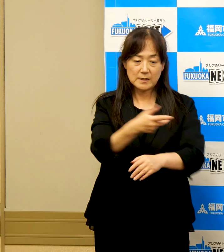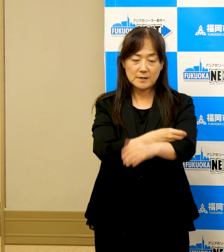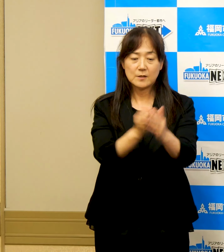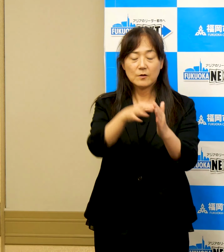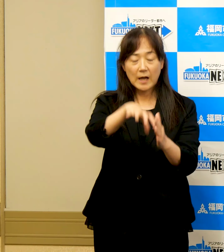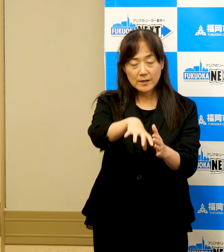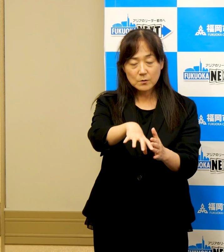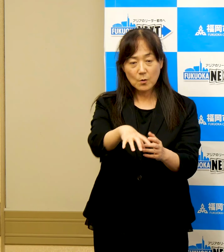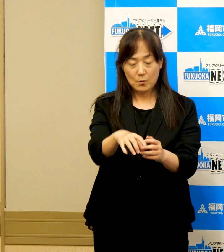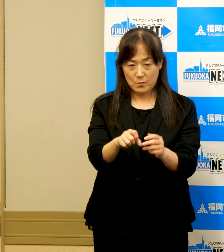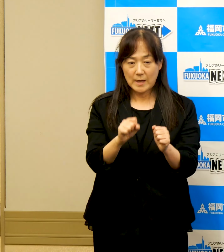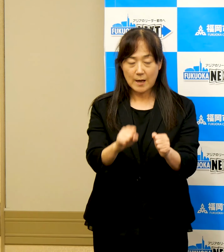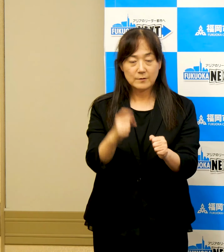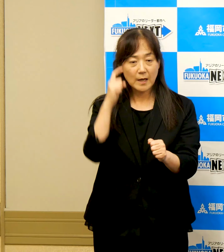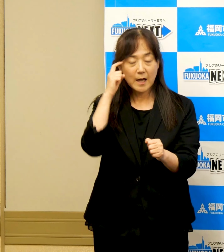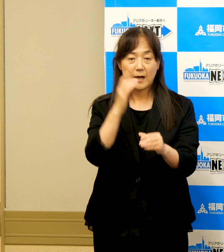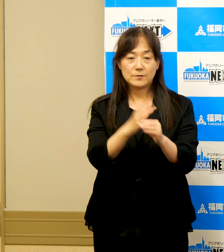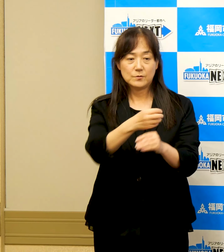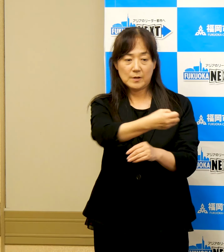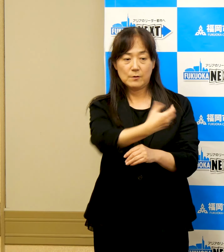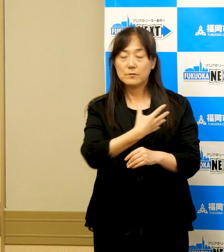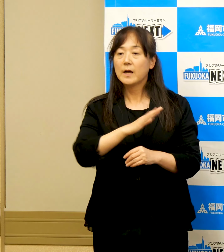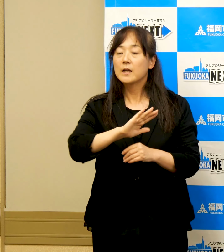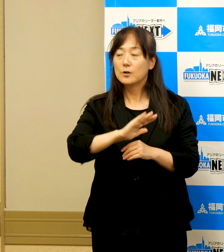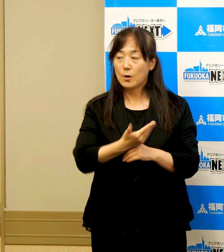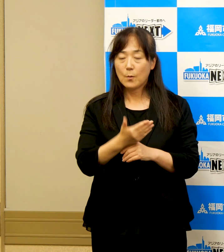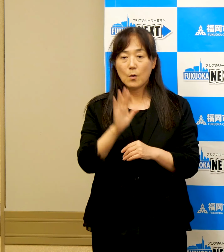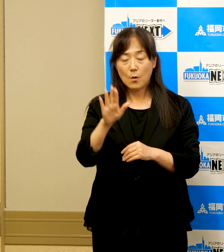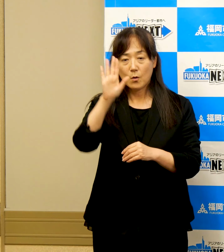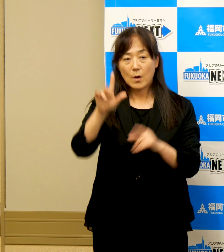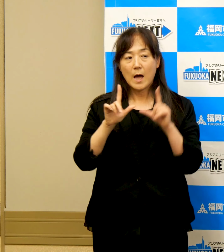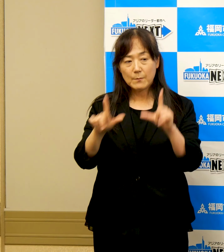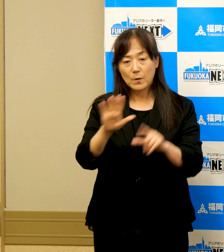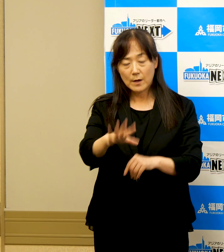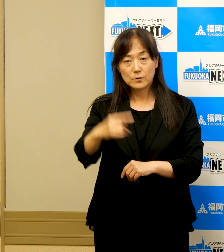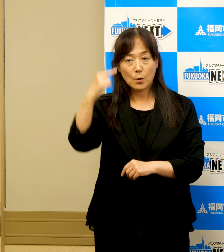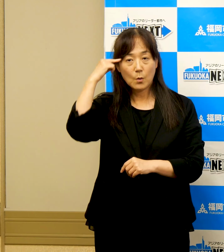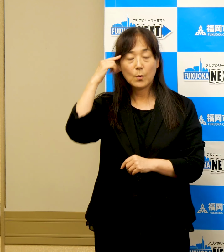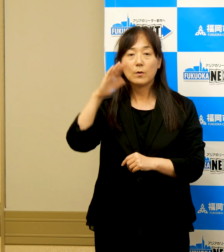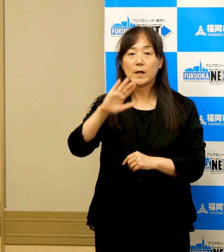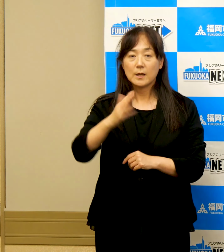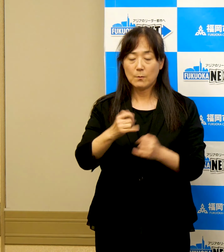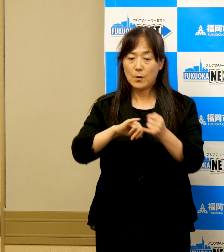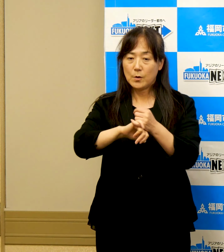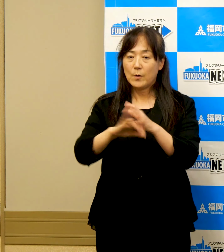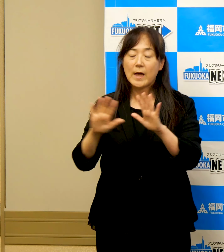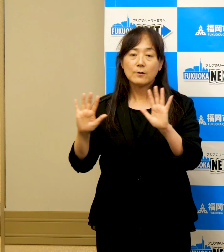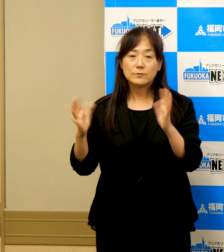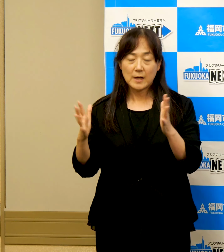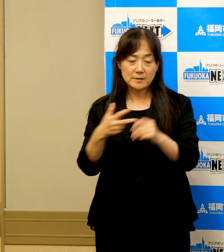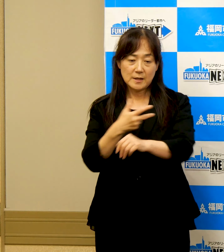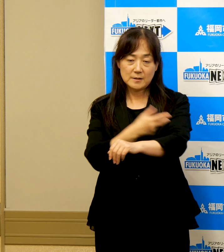検討されているというお話でしたけれども 今後発表されるんだと思うんですが 予約なしで接種できるような会場を